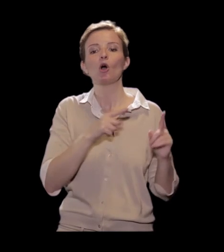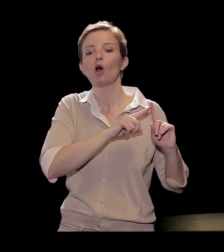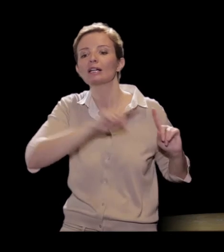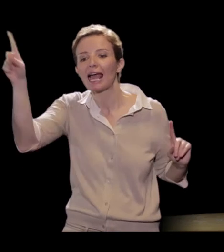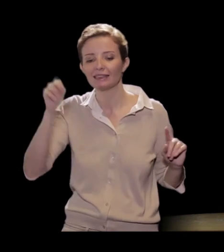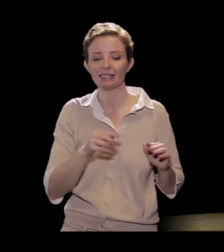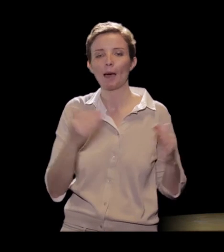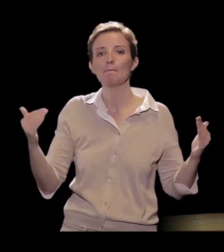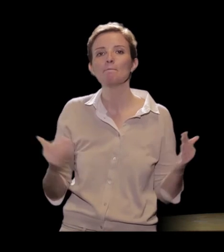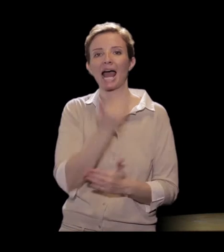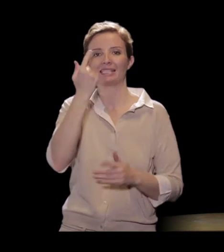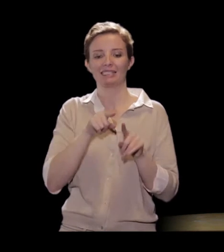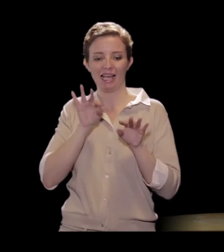Tracciamo il piano cartesiano.